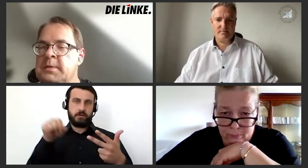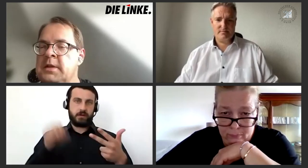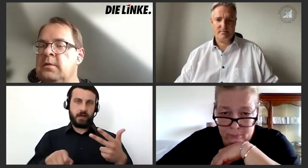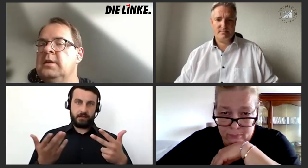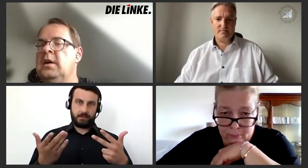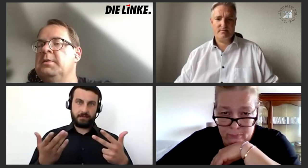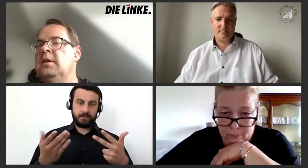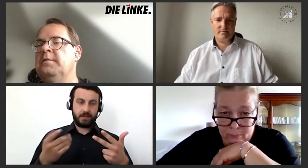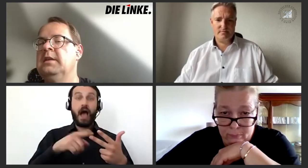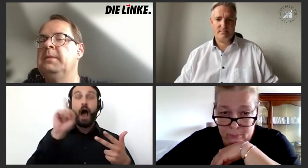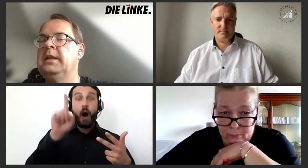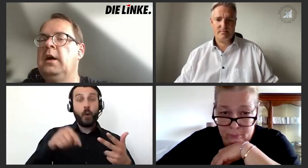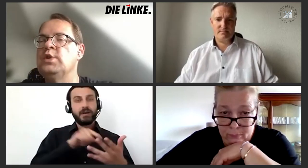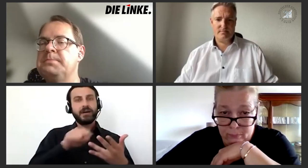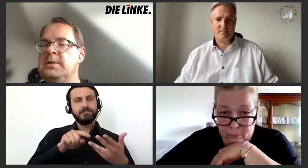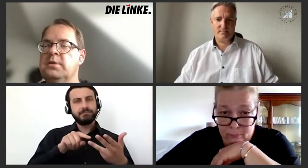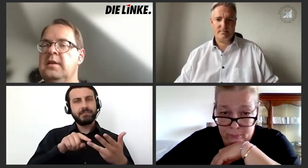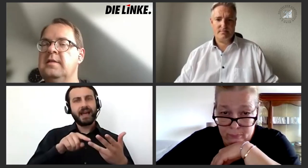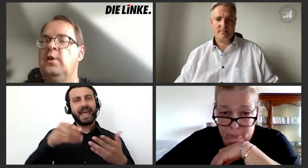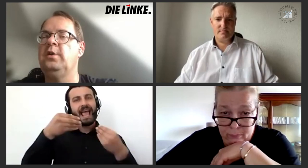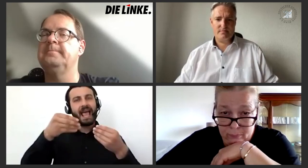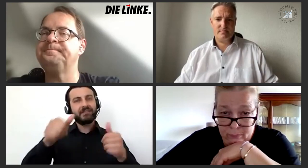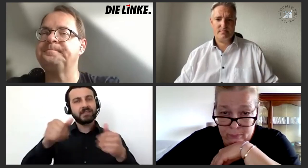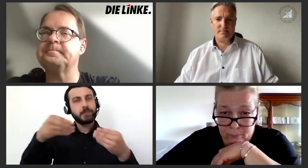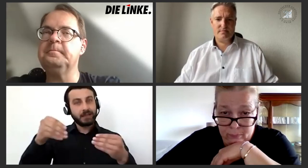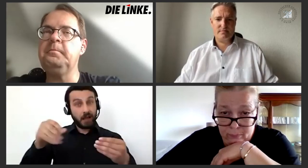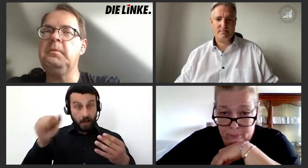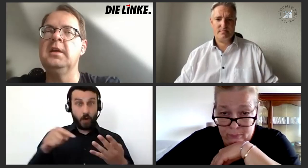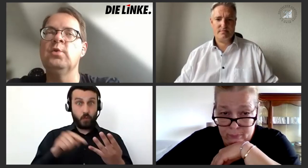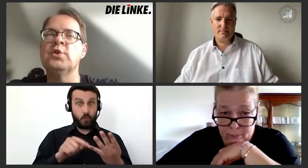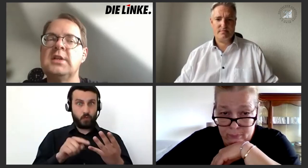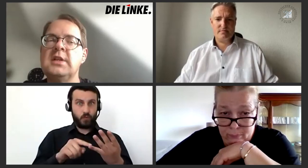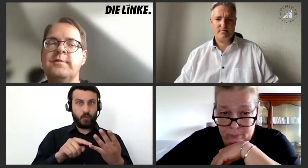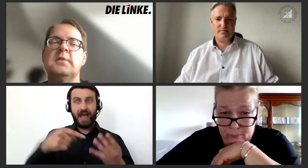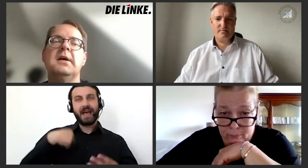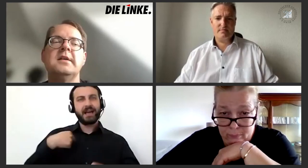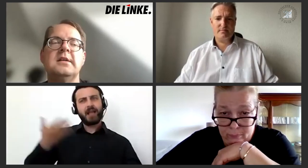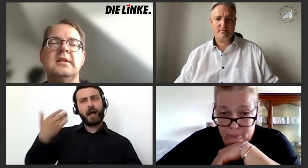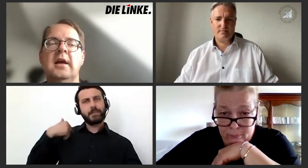Aber auch sonstige Hilfsmittel. Ich habe da während meiner Ausbildung, da ich auch in